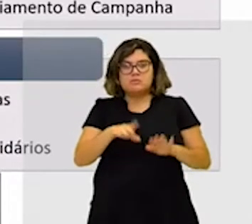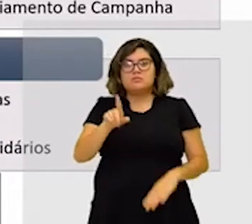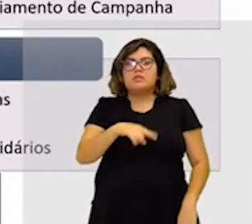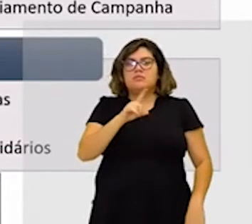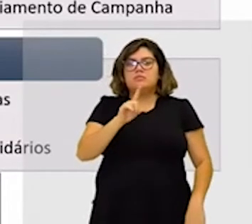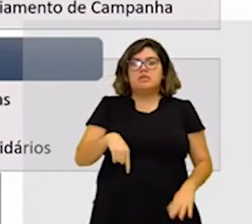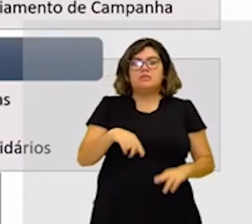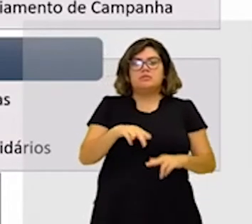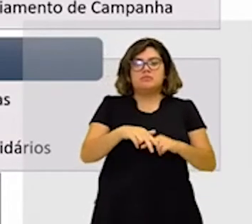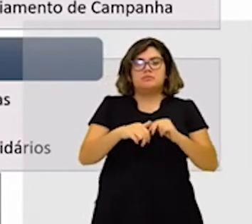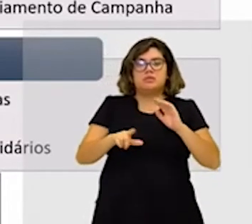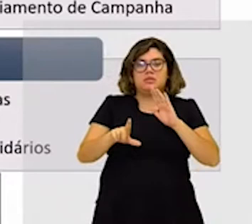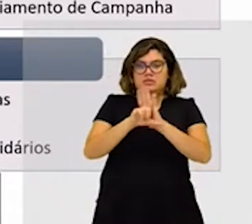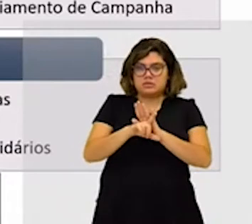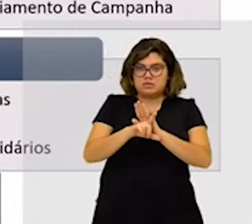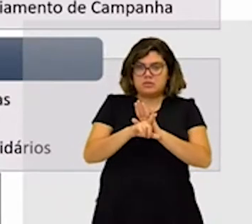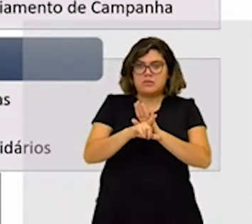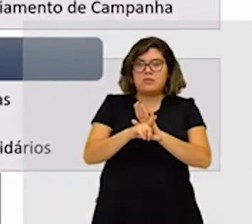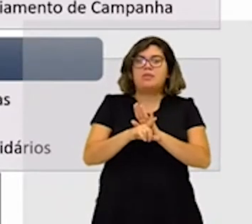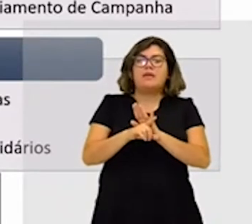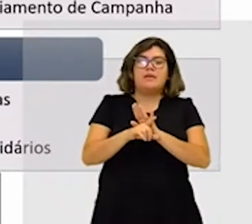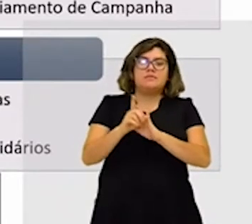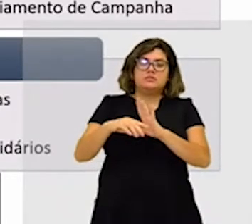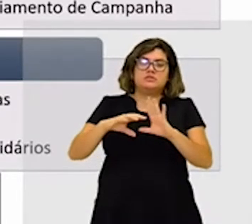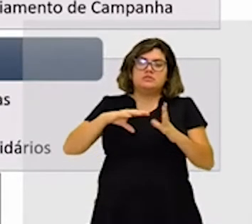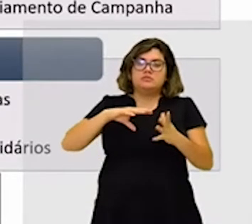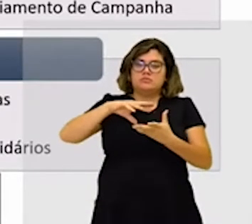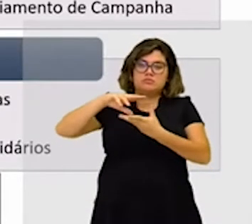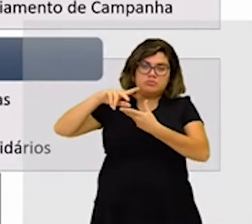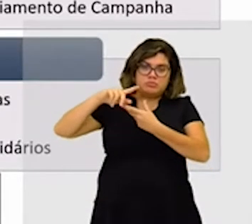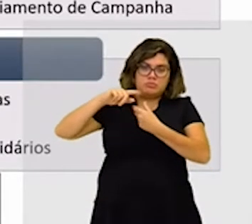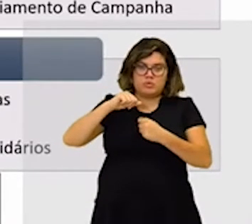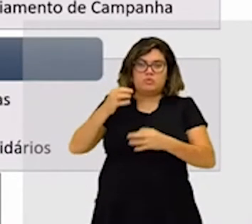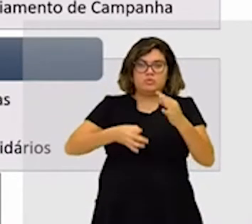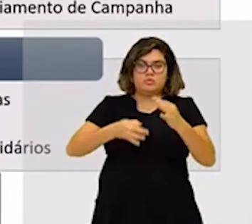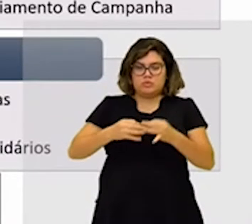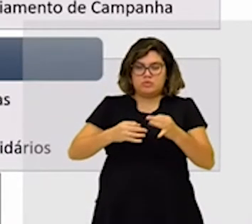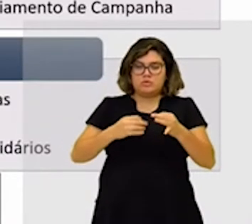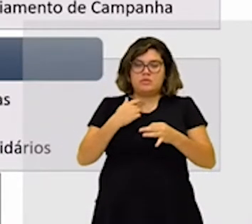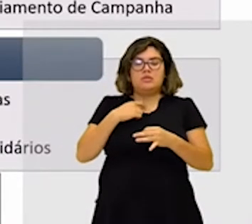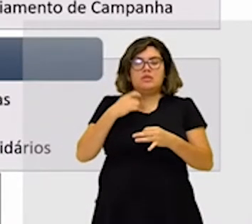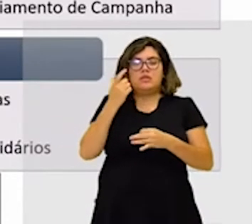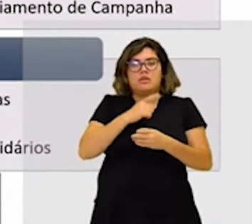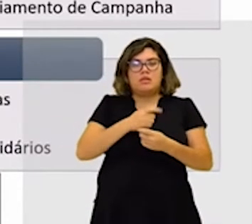o mundo jurídico ele não interfere no mundo fático de uma forma automática e mágica não